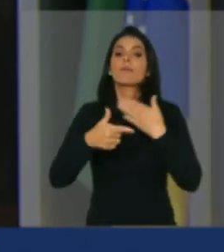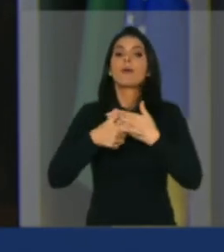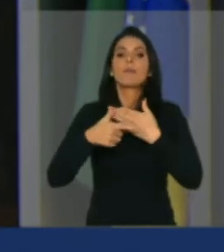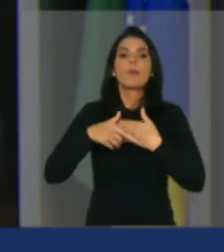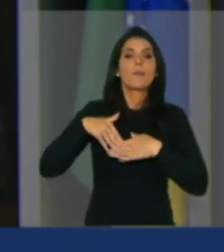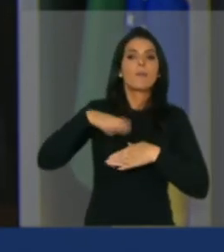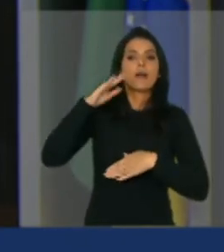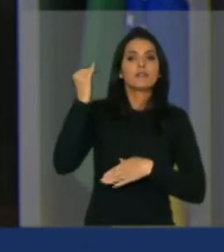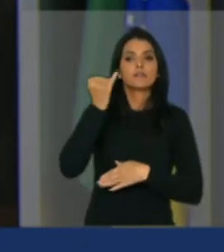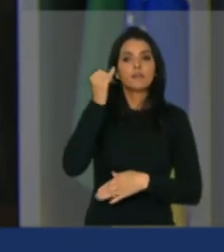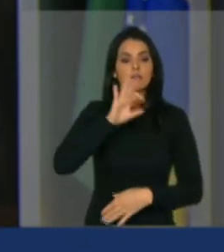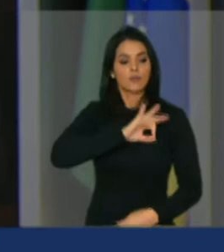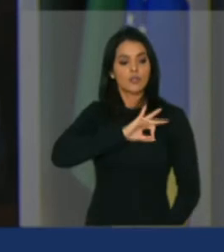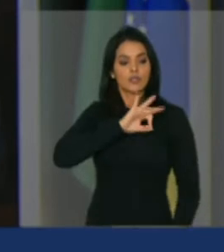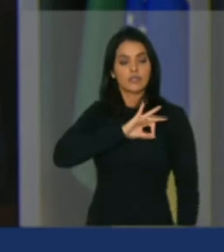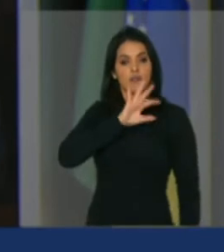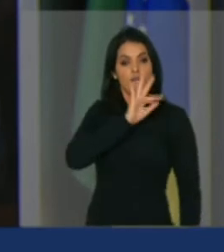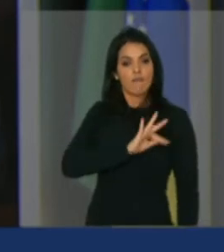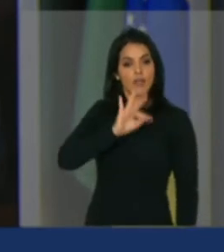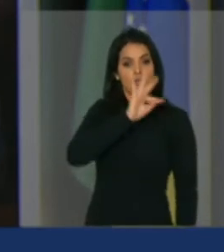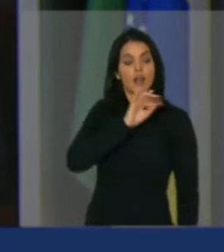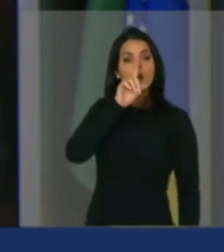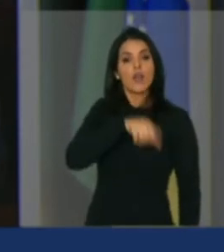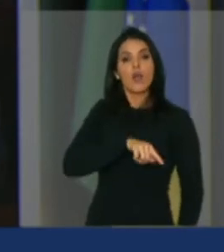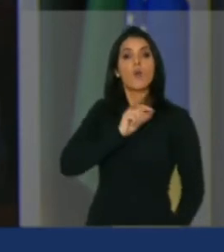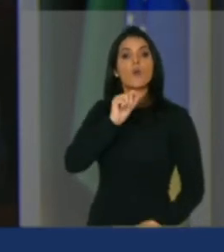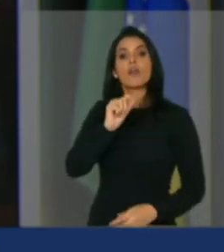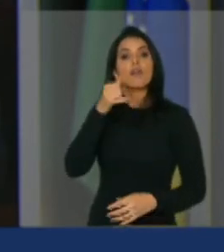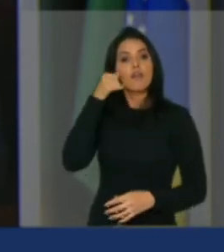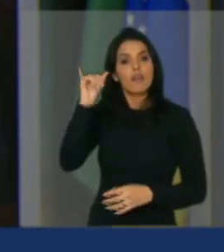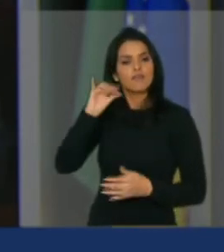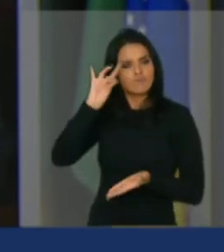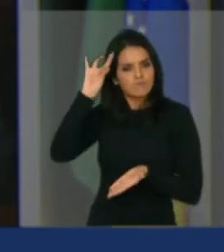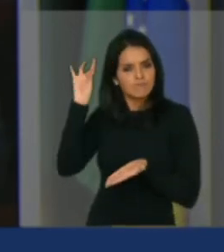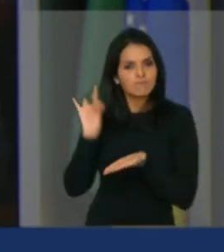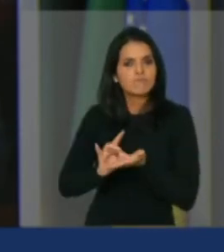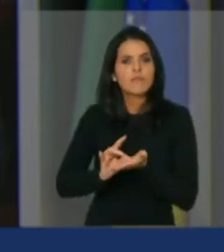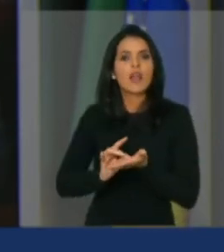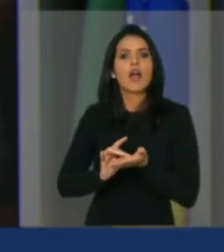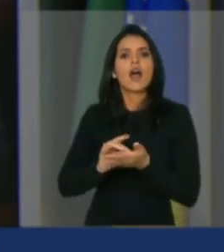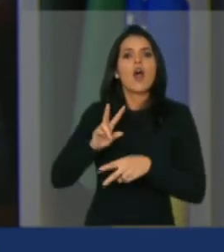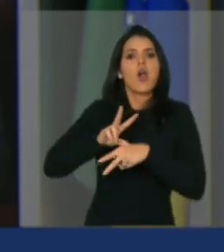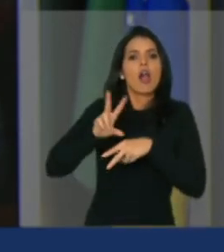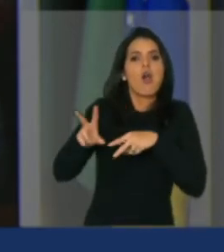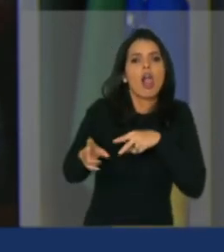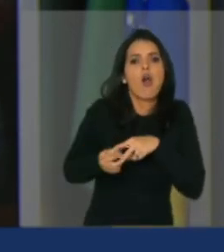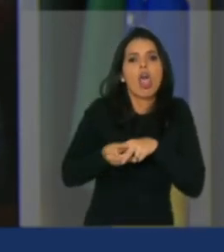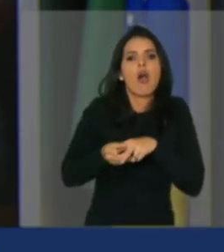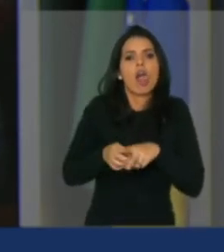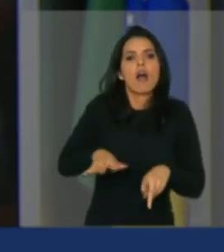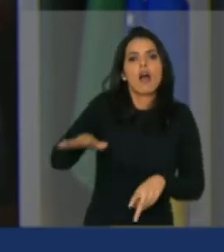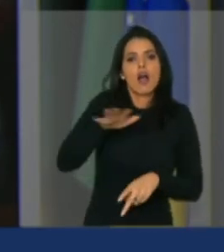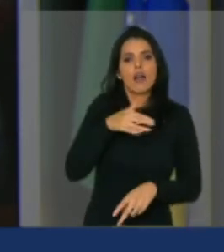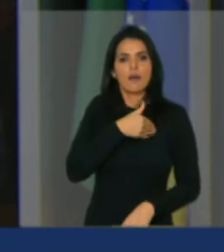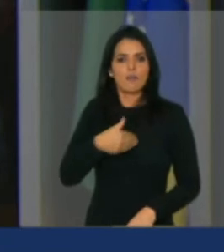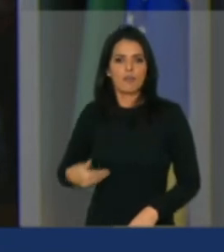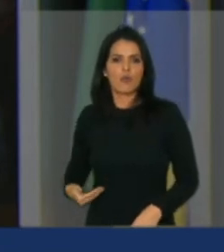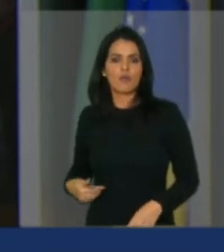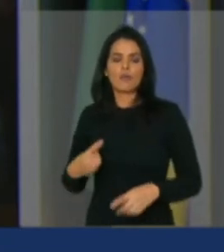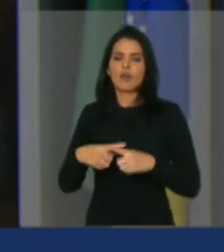POLÍCIA FEDERAL, SEJA O COMBATE EFETIVO, A CORRUPÇÃO PÚBLICA, E QUE TANTO SANGROU NESTE PAÍS, E QUE ESPECIALMENTE, NA GESTÕES